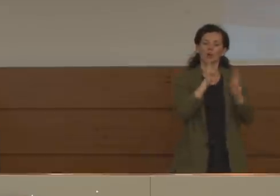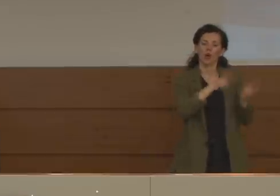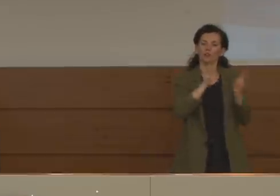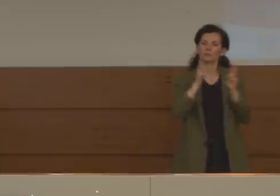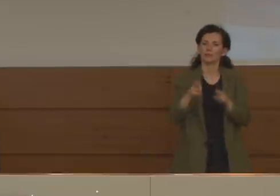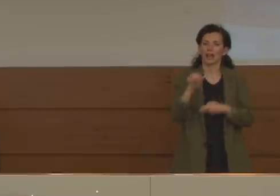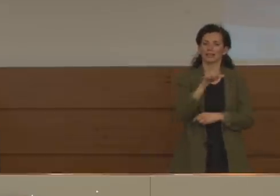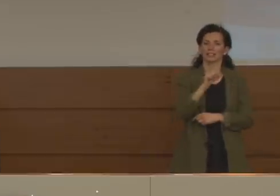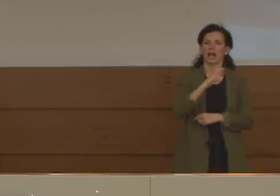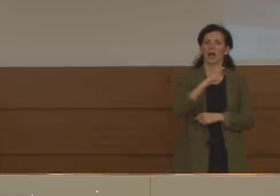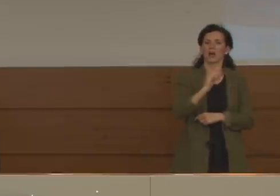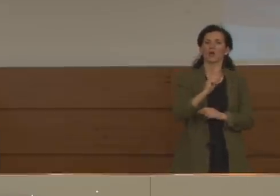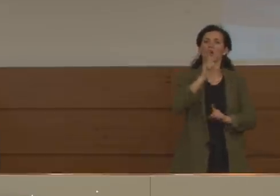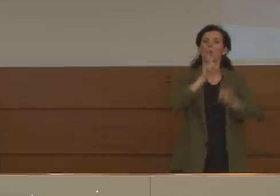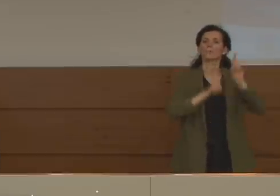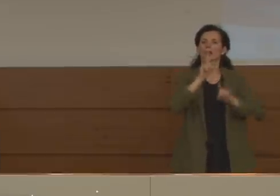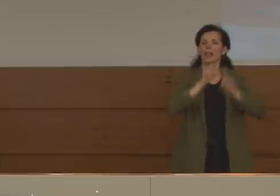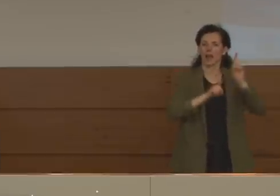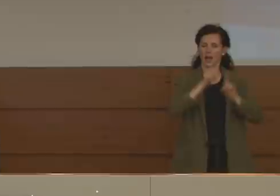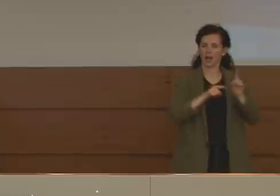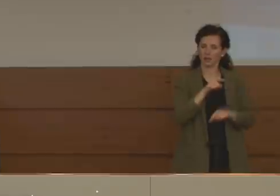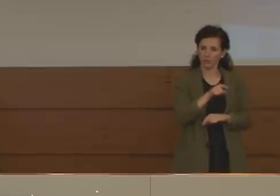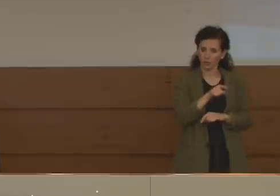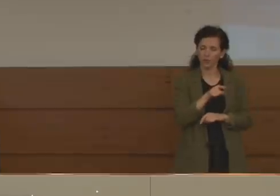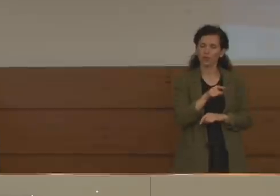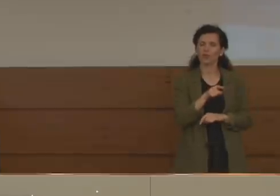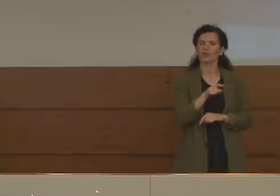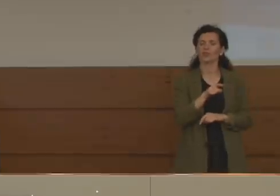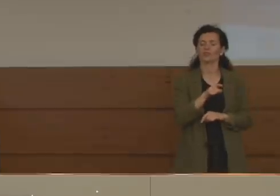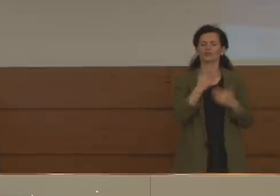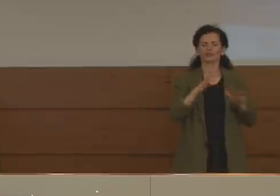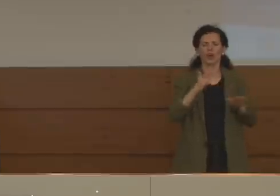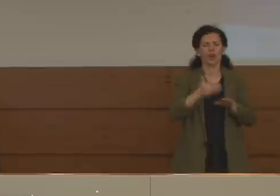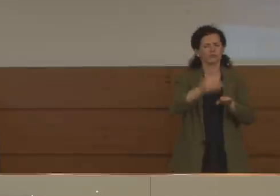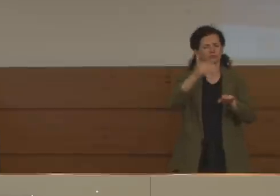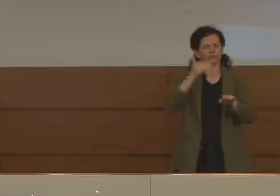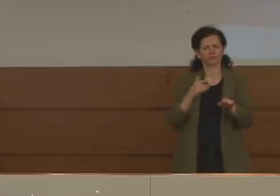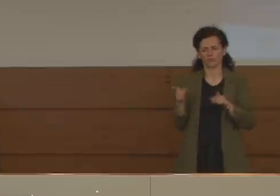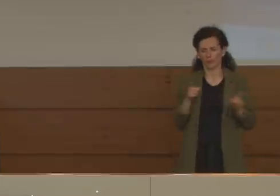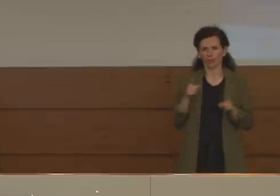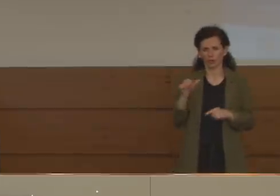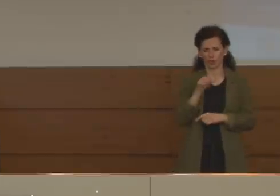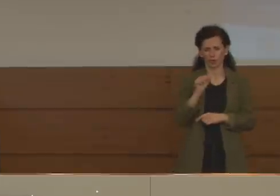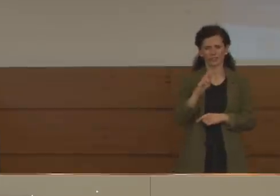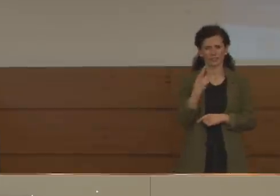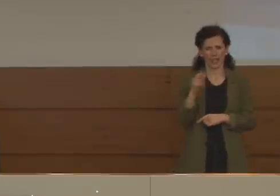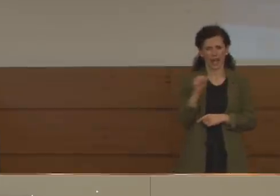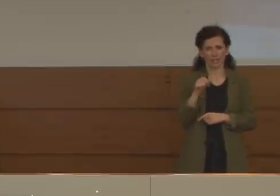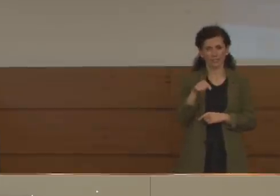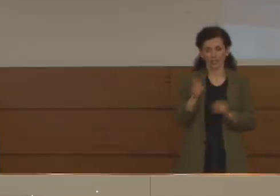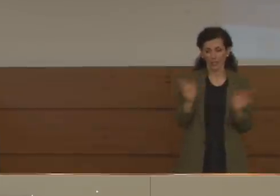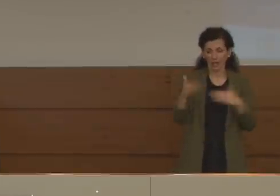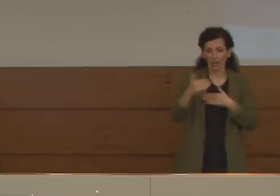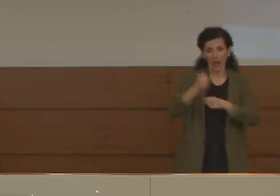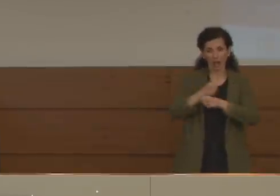Milano che dai tempi della sars è stato adeguato e ha attivato al proprio interno